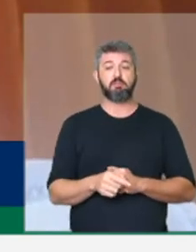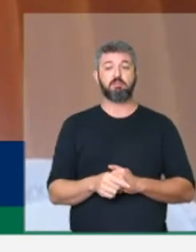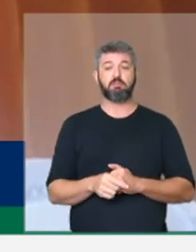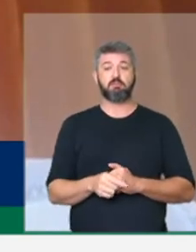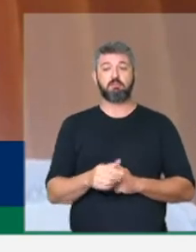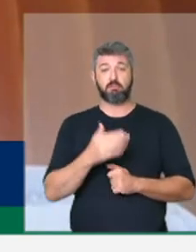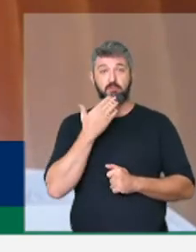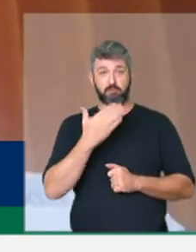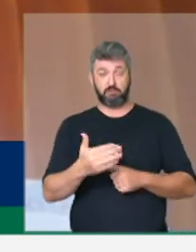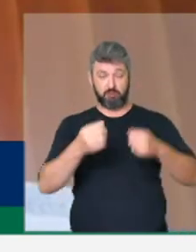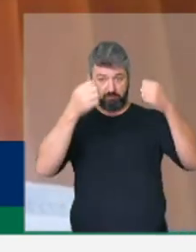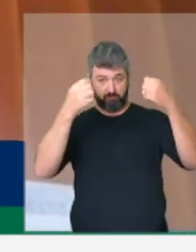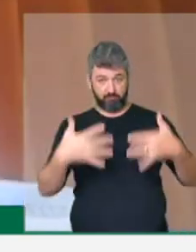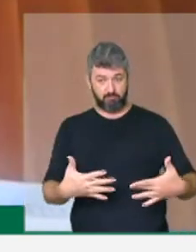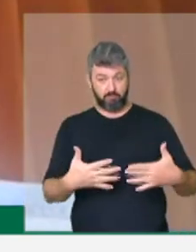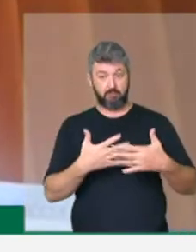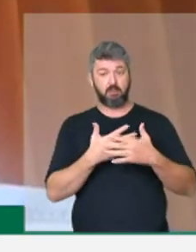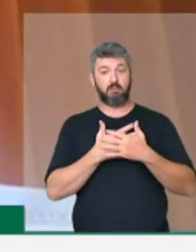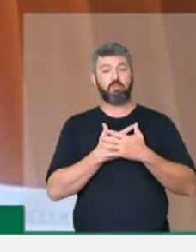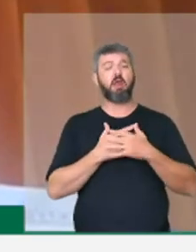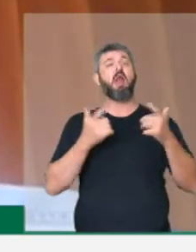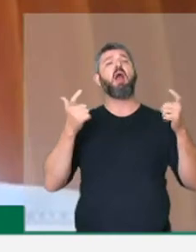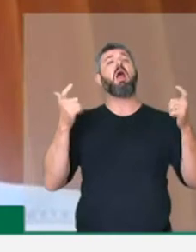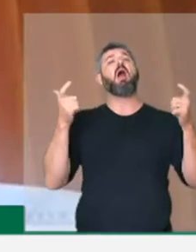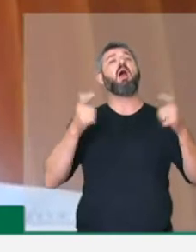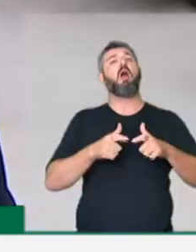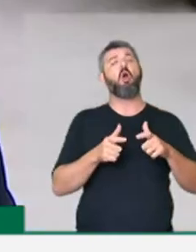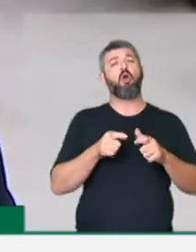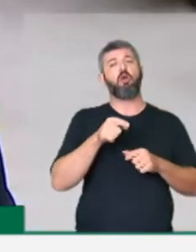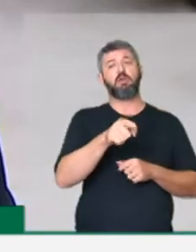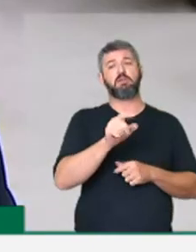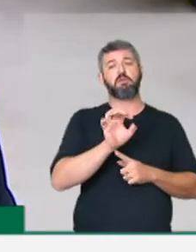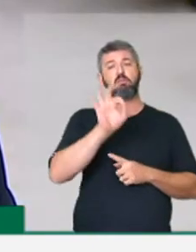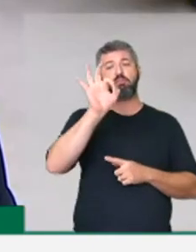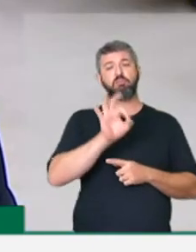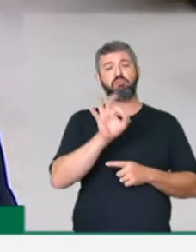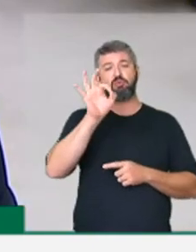QUE A MEDIDA PROVISÓRIA ORIGINÁRIA DO GOVERNO FALAVA NUM DESCONTO DE 10 E 15%. VOSSA EXCELÊNCIA PROPÕE UM